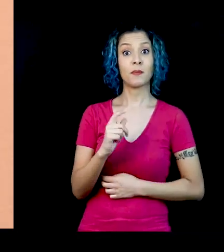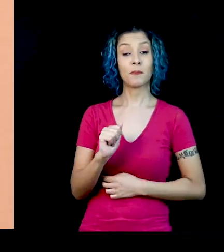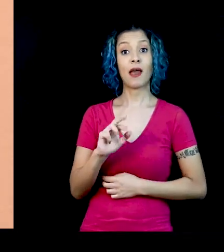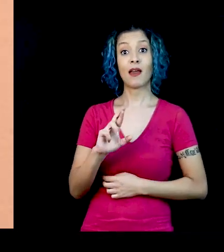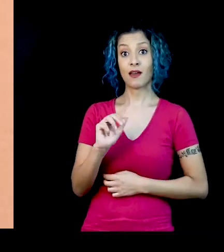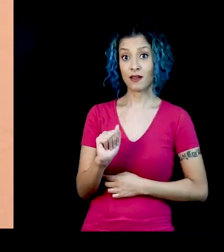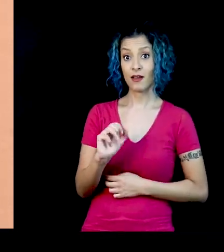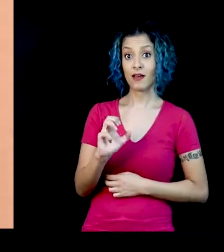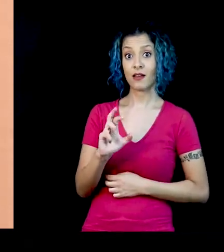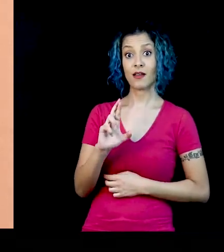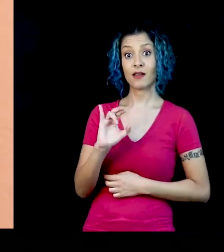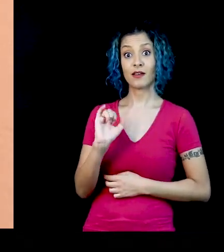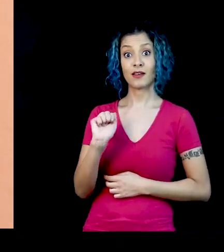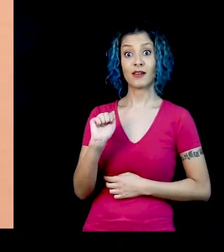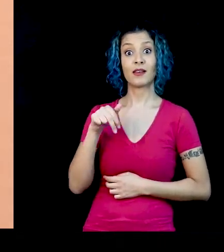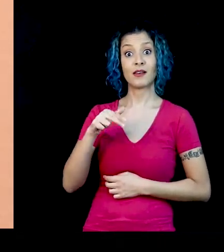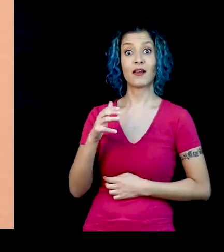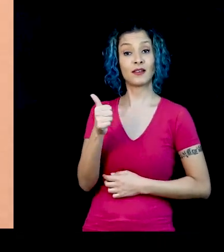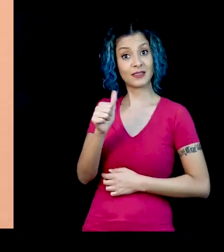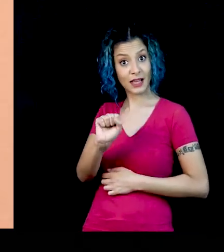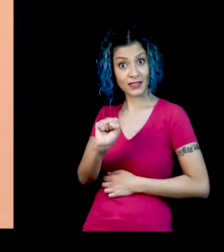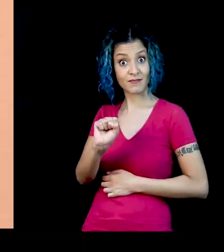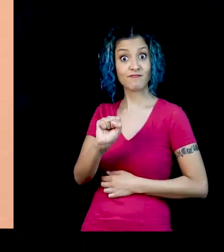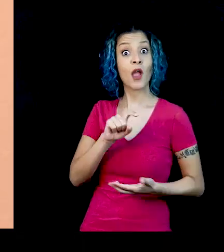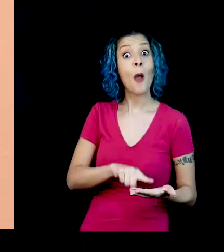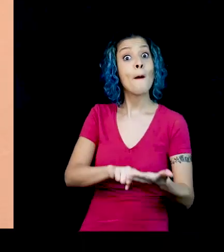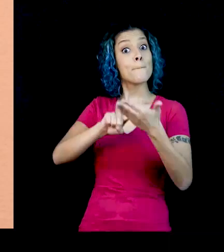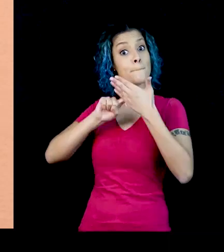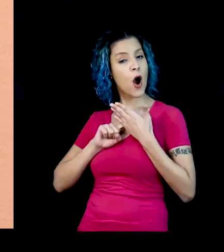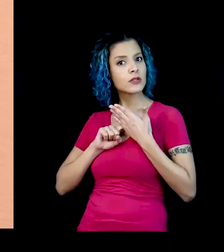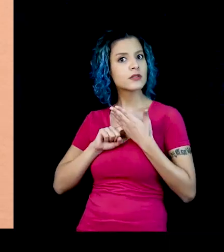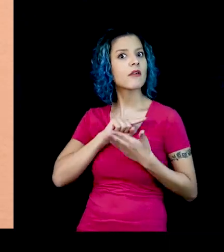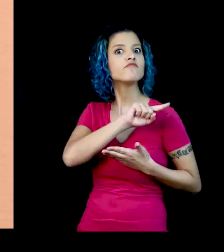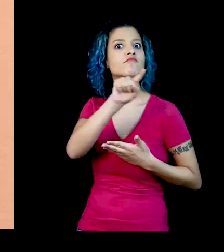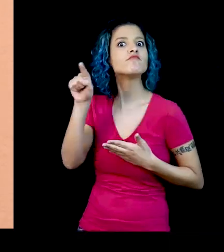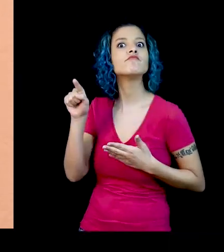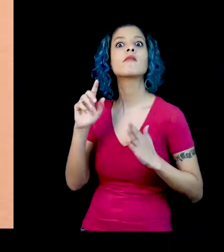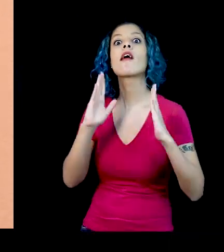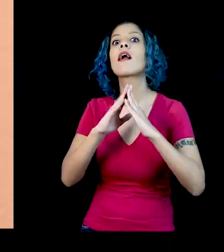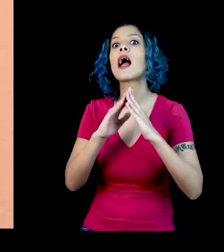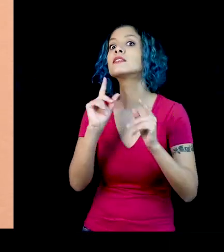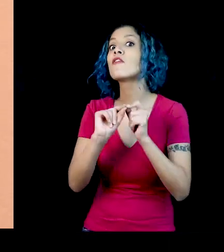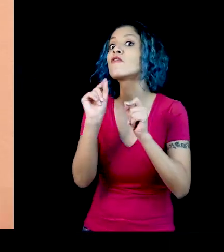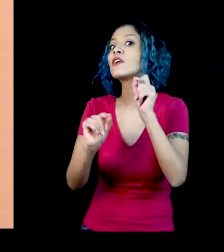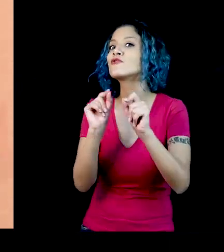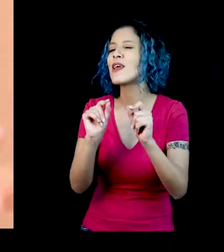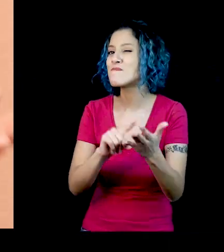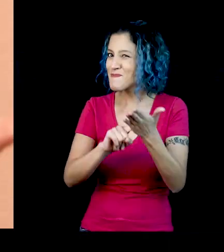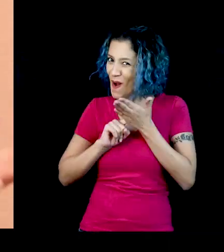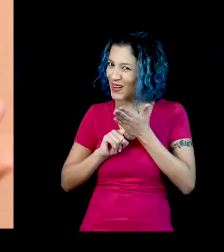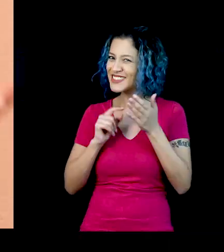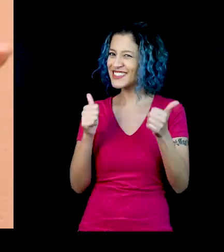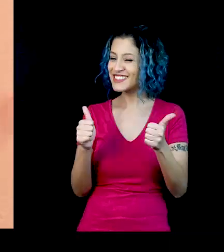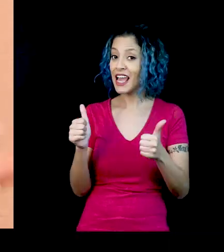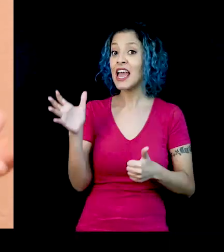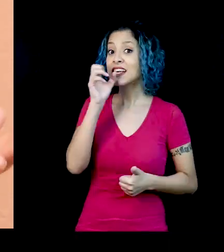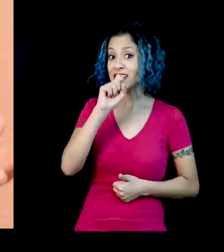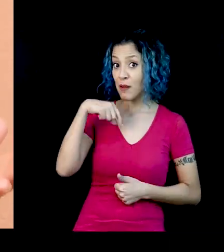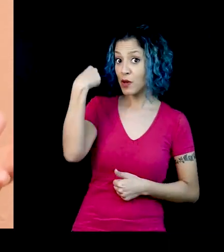Mostre para nós o que vocês aprontaram em suas casas. Sábado que vem, às 11 horas,